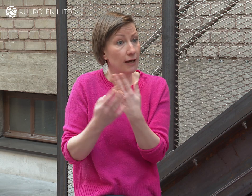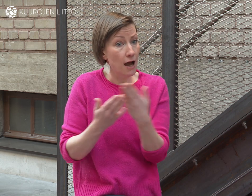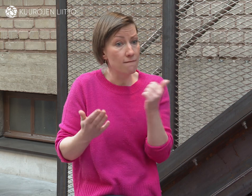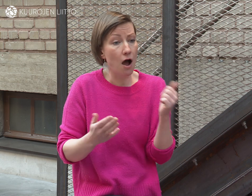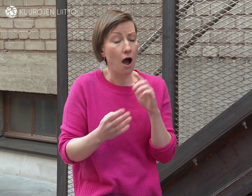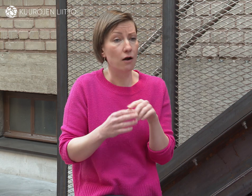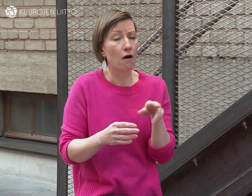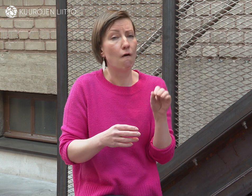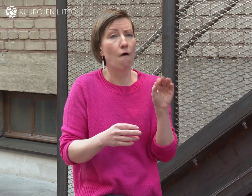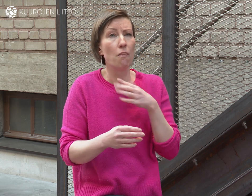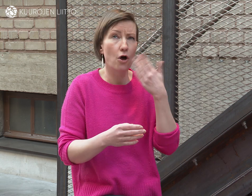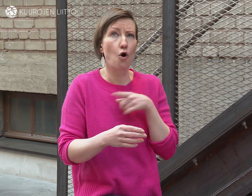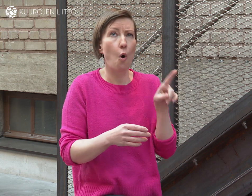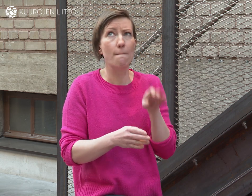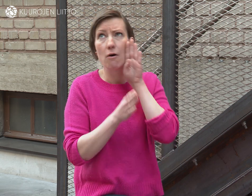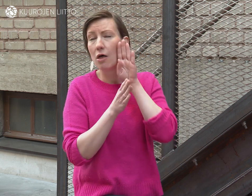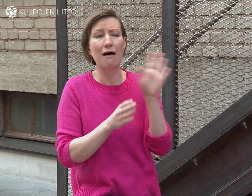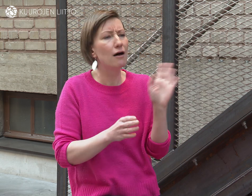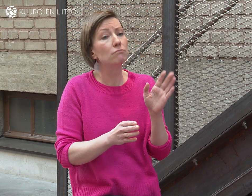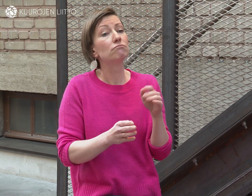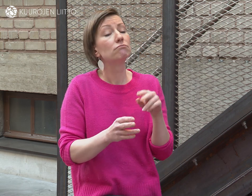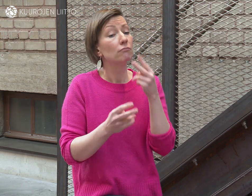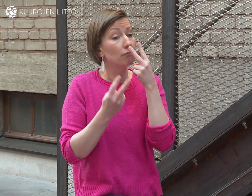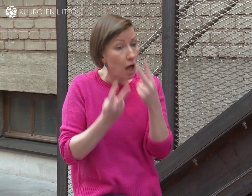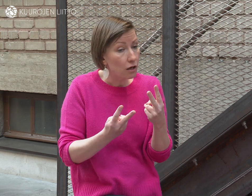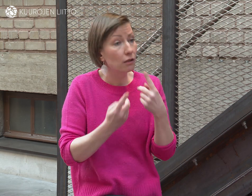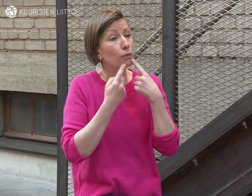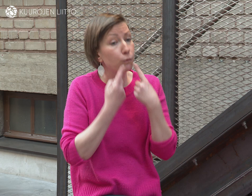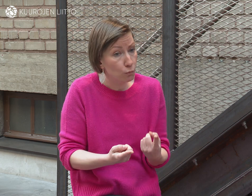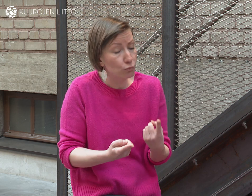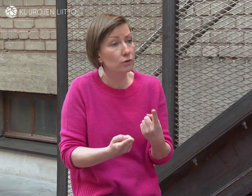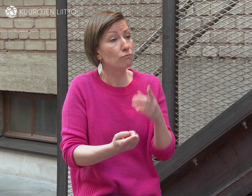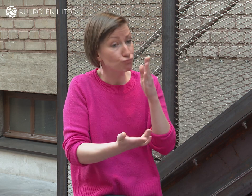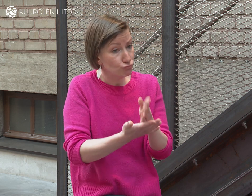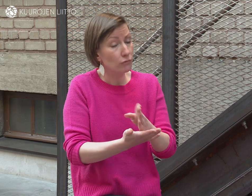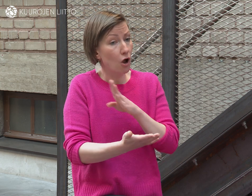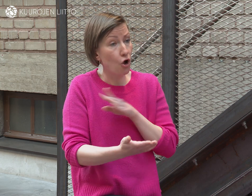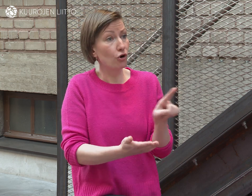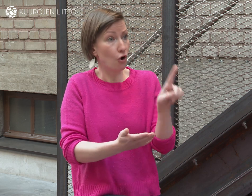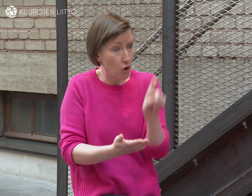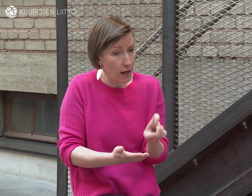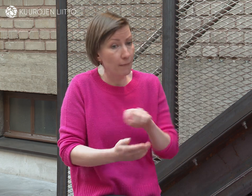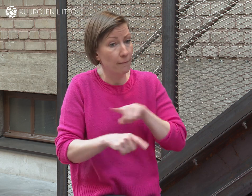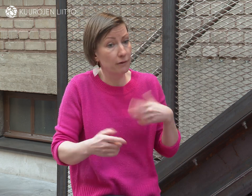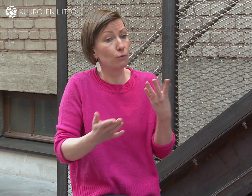Haluamme, että yleisö lakkaa sulkemasta silmiä tältä ja tunnustaa, että tässä on todellisia ongelmia -